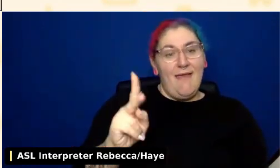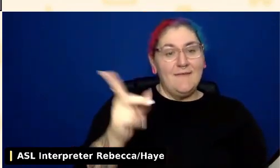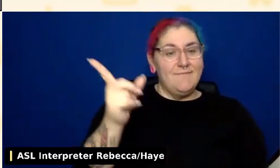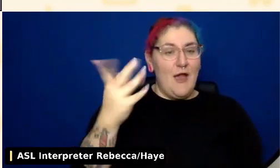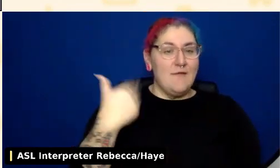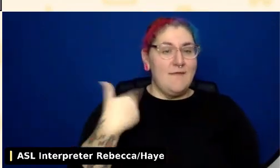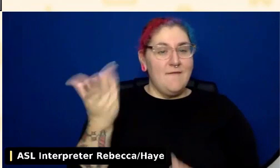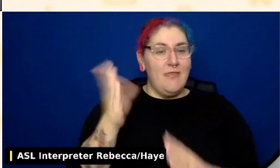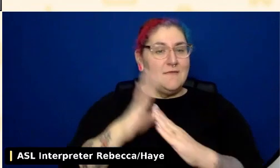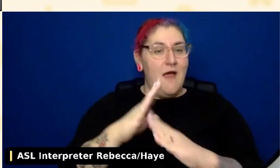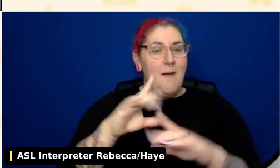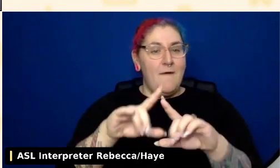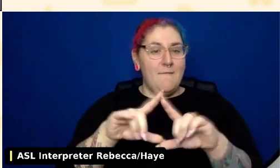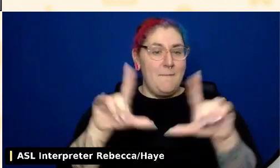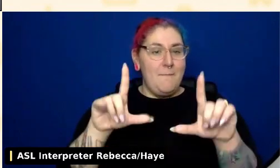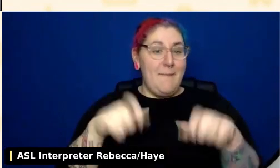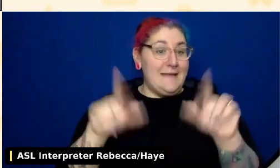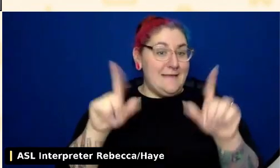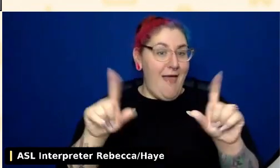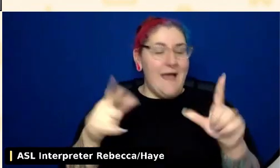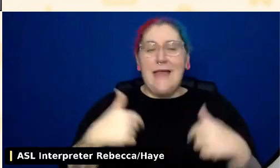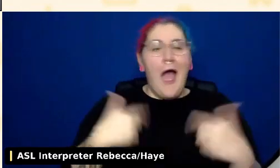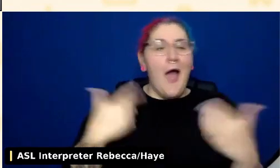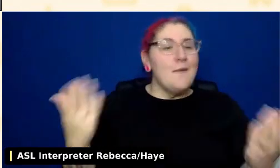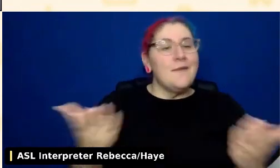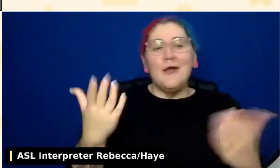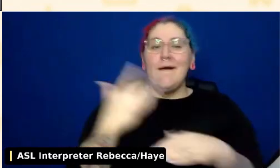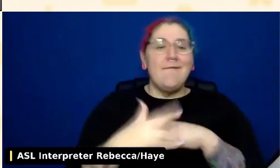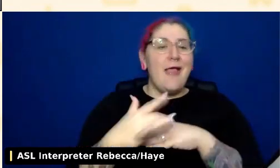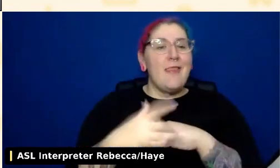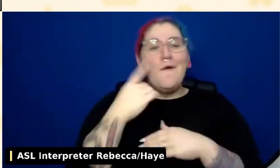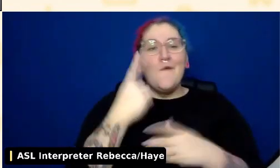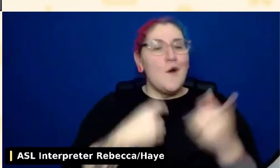Y siempre estoy disponible para preguntas también. Entonces, como dije en QueerDevPerson, si ves esto más tarde